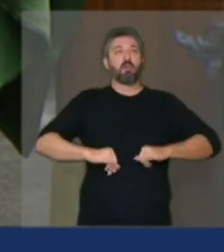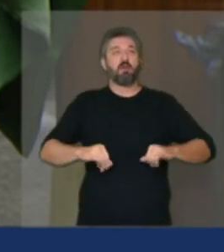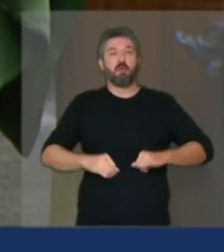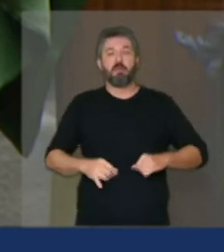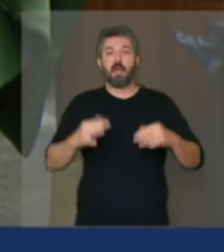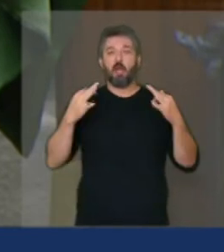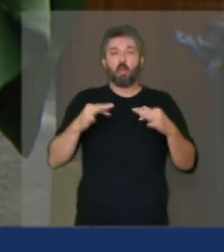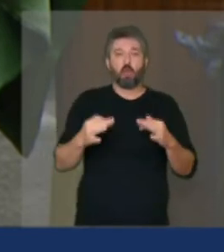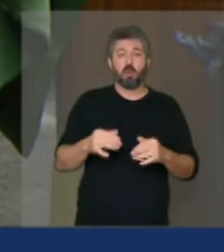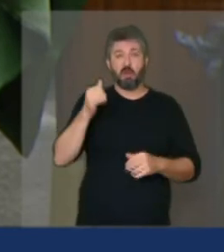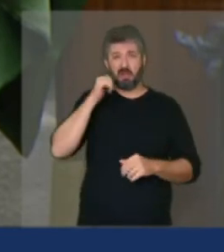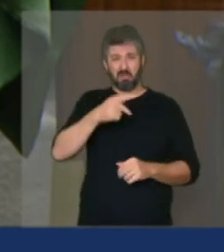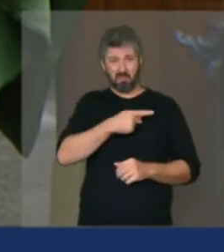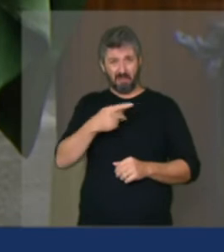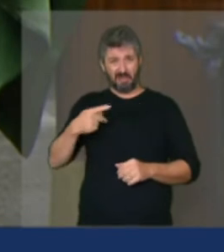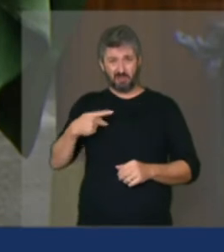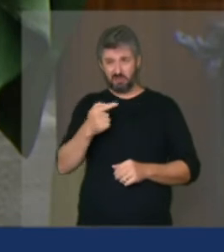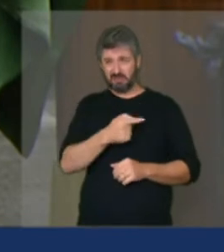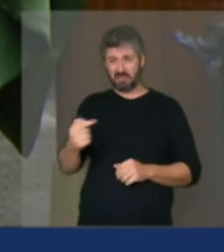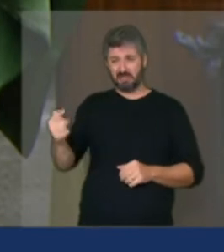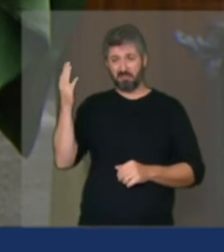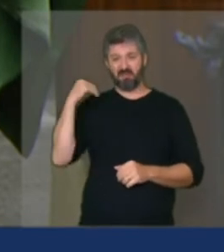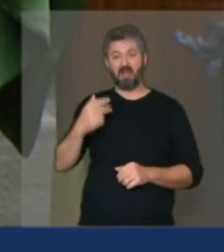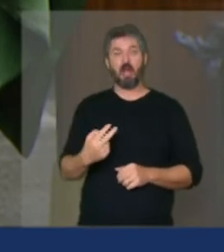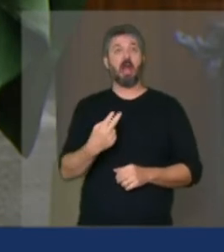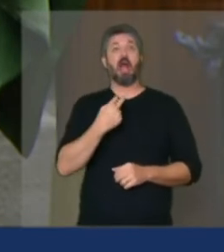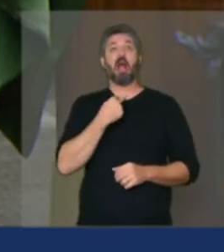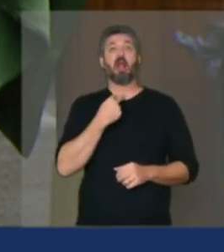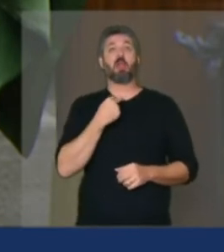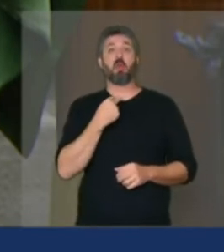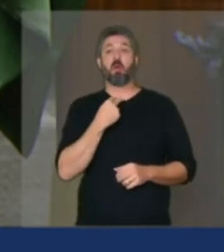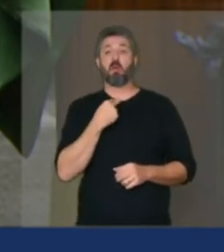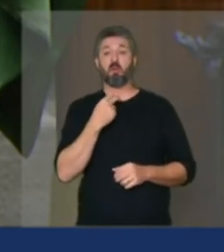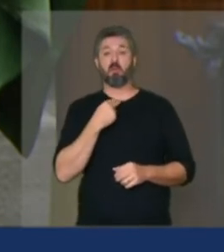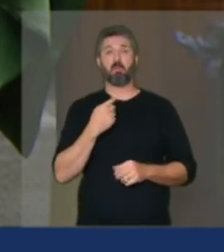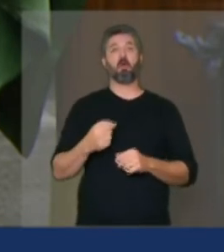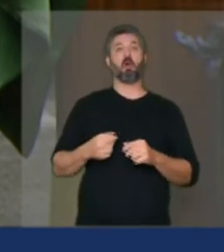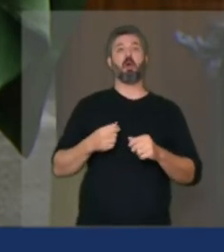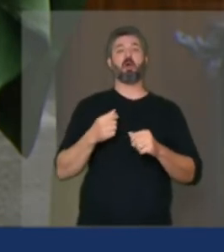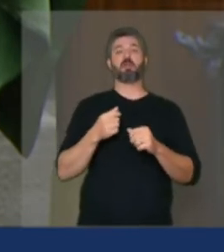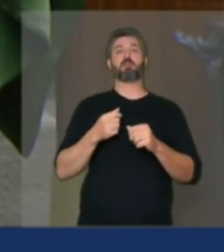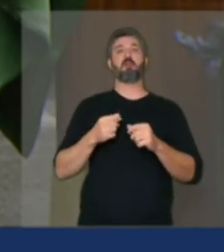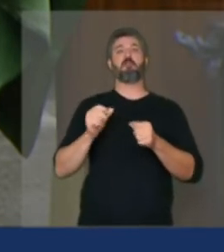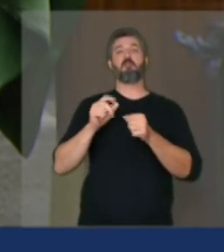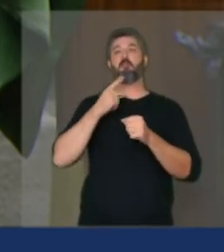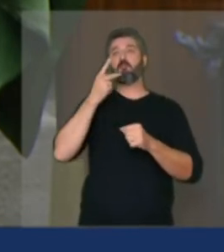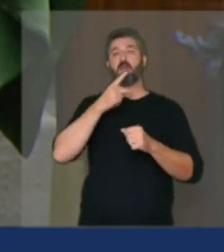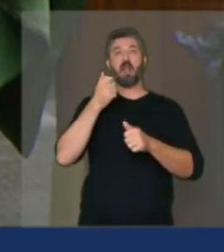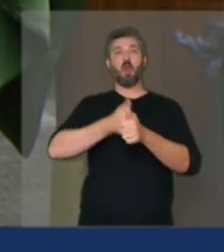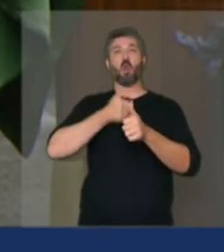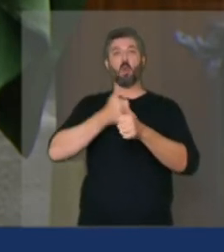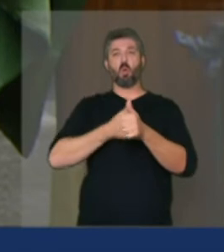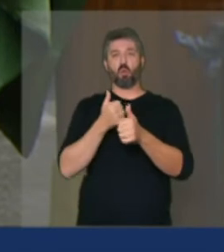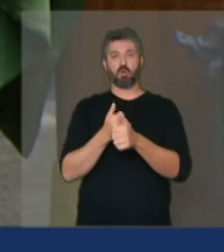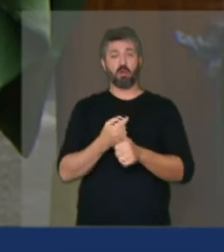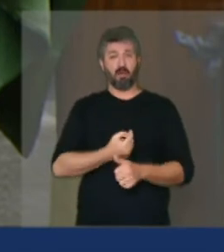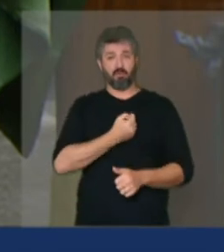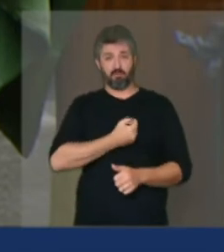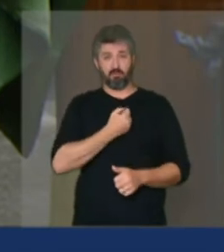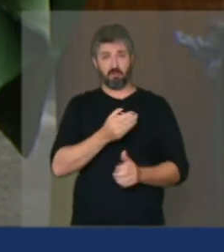SEMANA PASSADA FALOU QUE NÃO PODEMOS LEVANTAR BANDEIRAS, SÃO BANDEIRAS DE VIDA QUANDO A GENTE FALA SOBRE RACISMO,